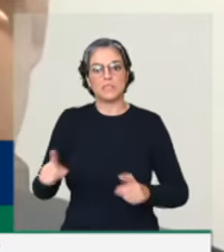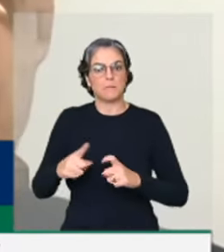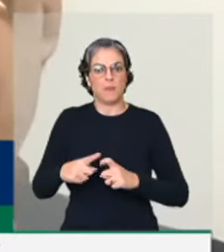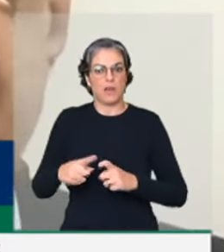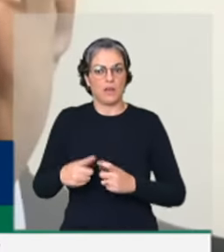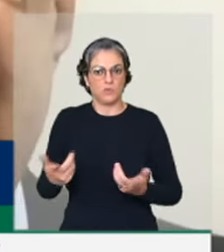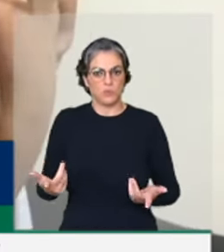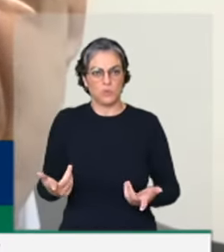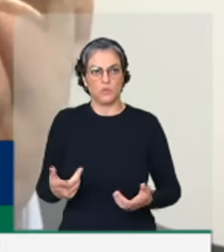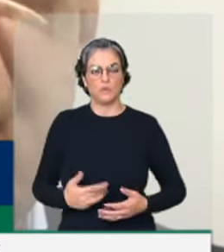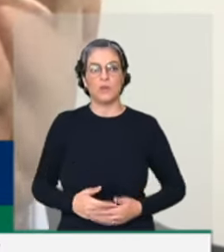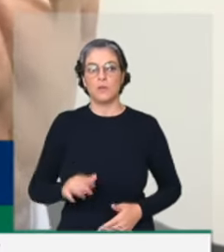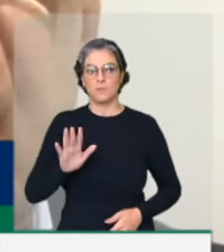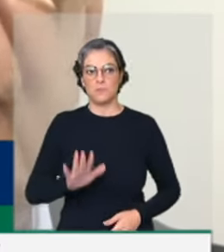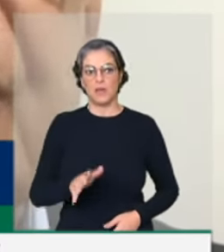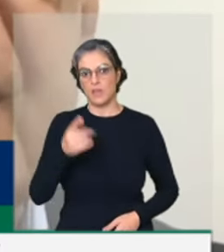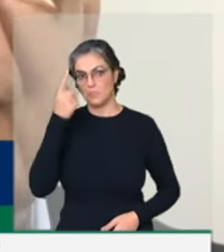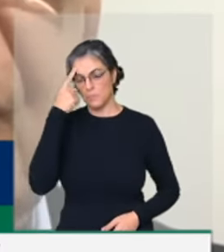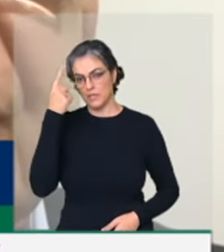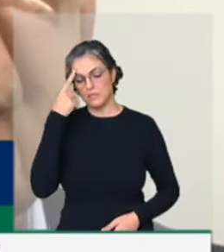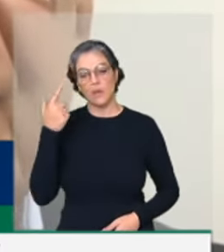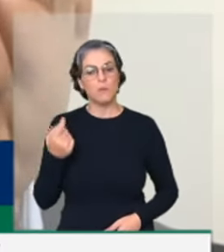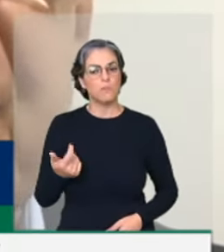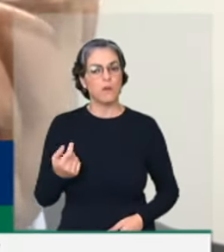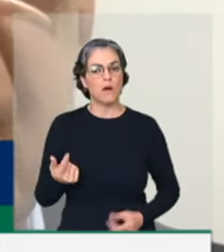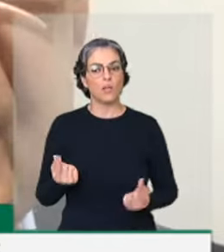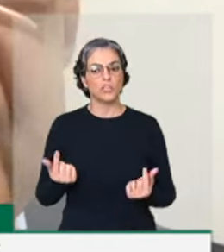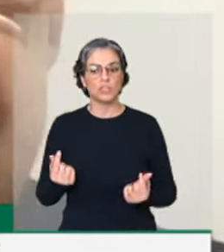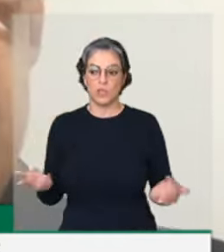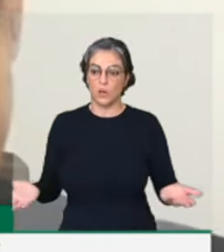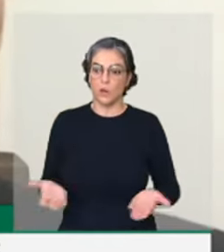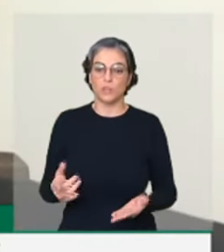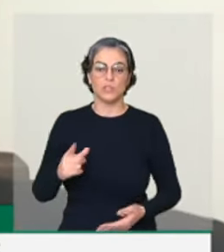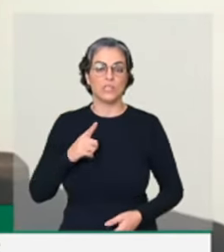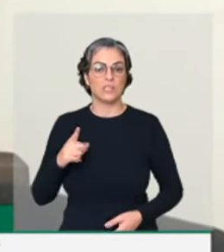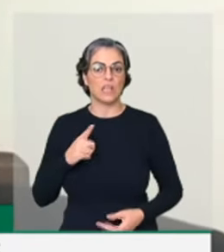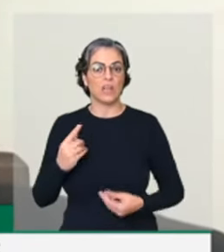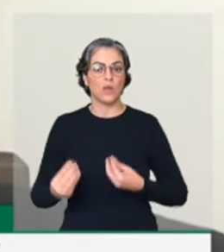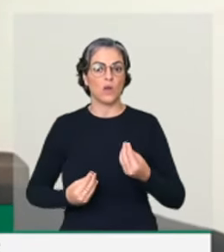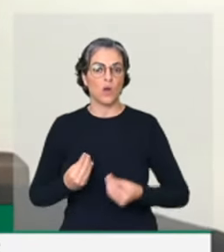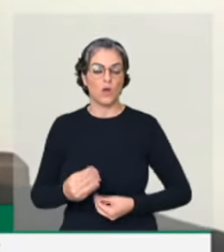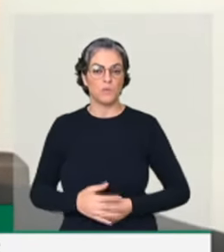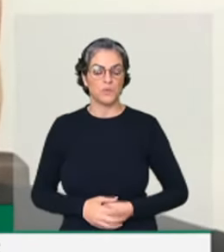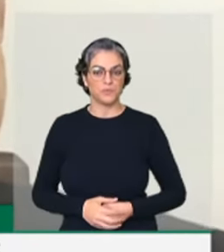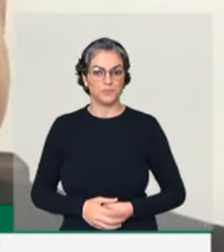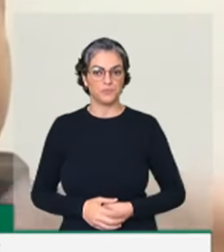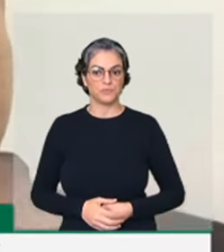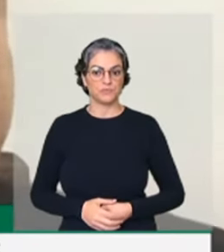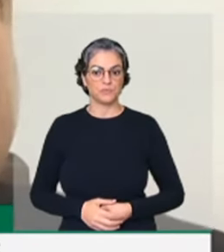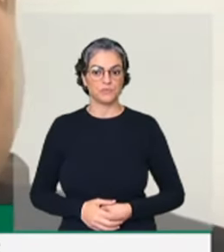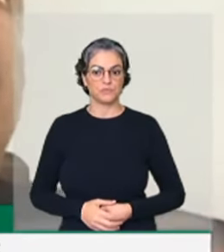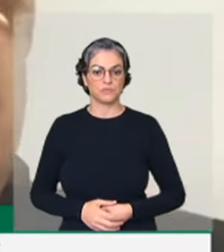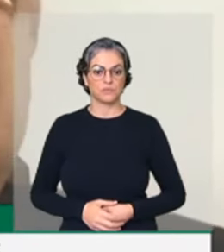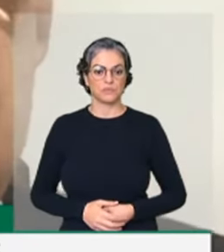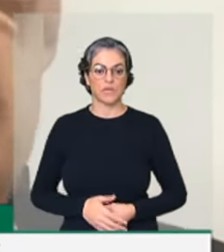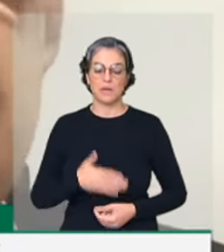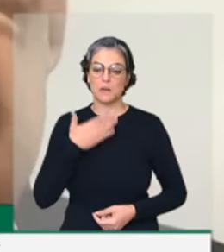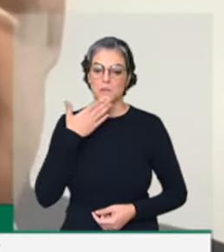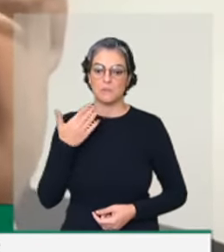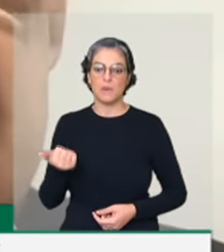OS POUCOS RECURSOS DISPONÍVEIS EU PREFIRO QUE A GENTE ENCAMINHE DA FORMA COMO O SENHOR TAMBÉM ACABA RECONHECENDO. ENTÃO.... POR ISSO... QUE... ATÉ PELA SUA